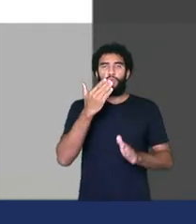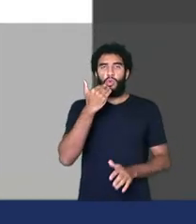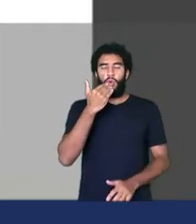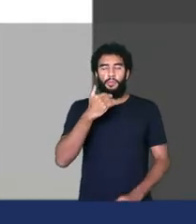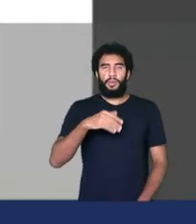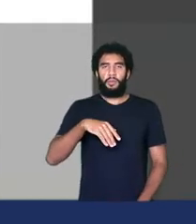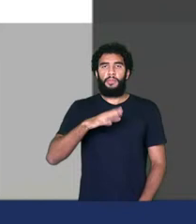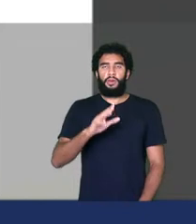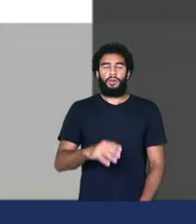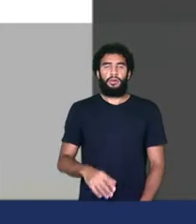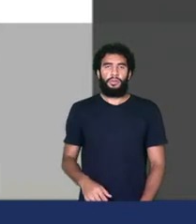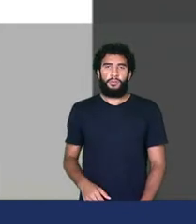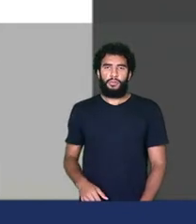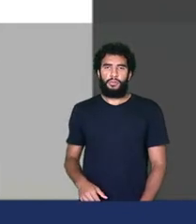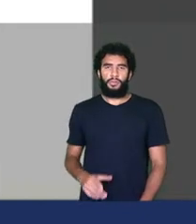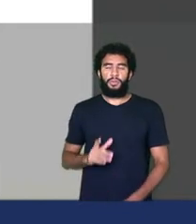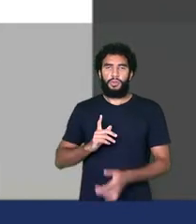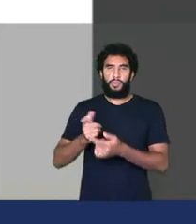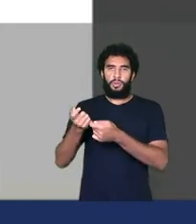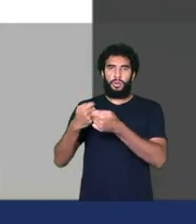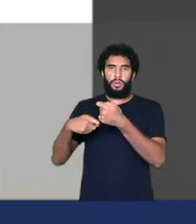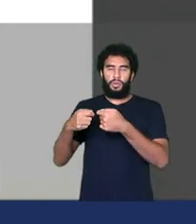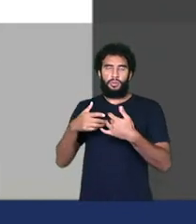DE AQUISIÇÃO DE ALIMENTO, A ECONOMIA SOLIDÁRIA, NA